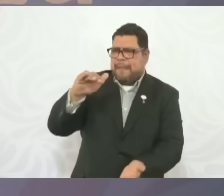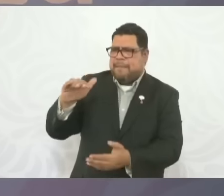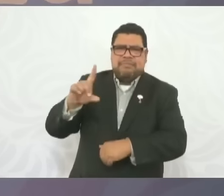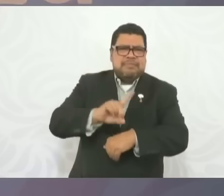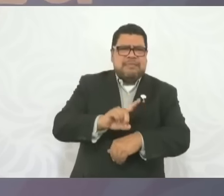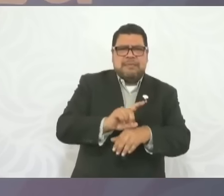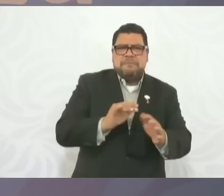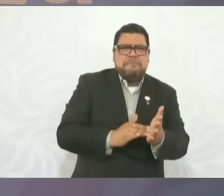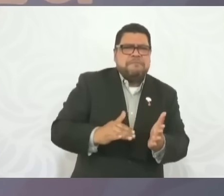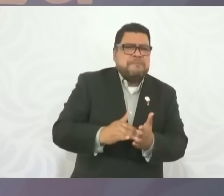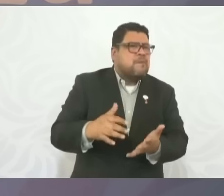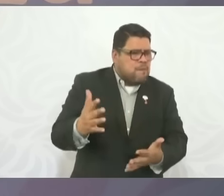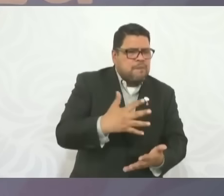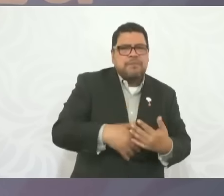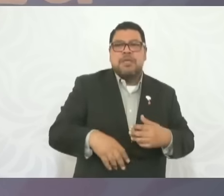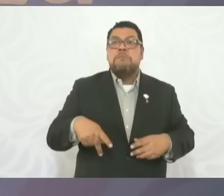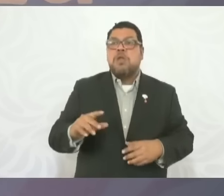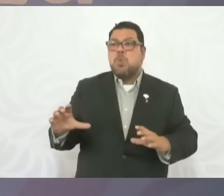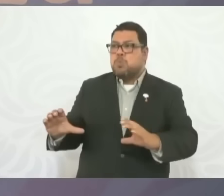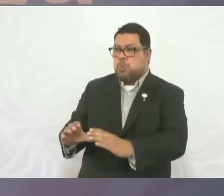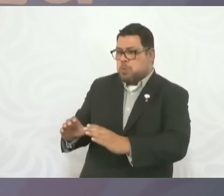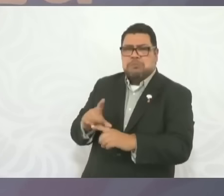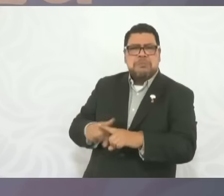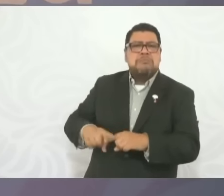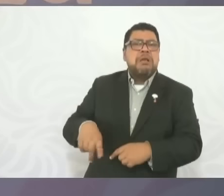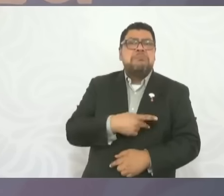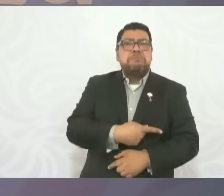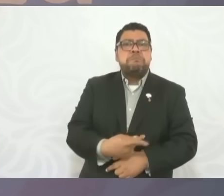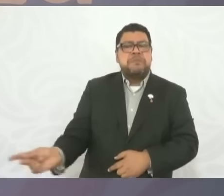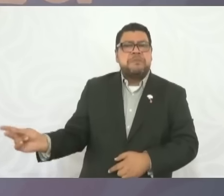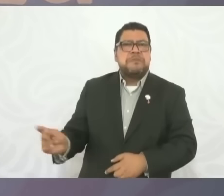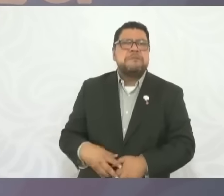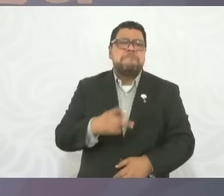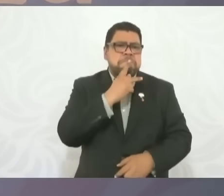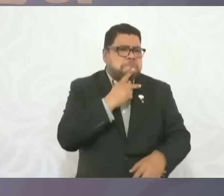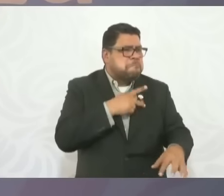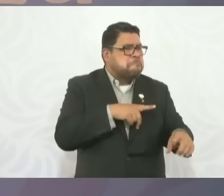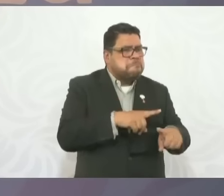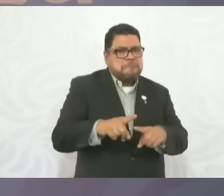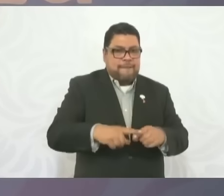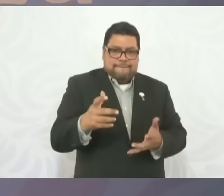muchas comunidades seguían viviendo en pobreza. Mientras el petróleo generaba enormes ingresos,